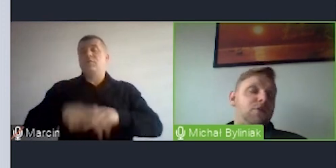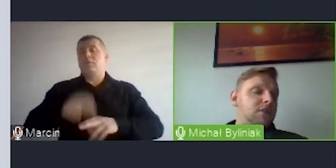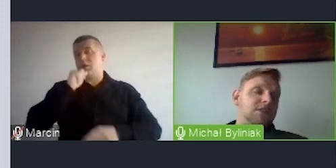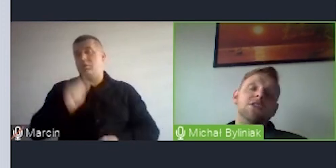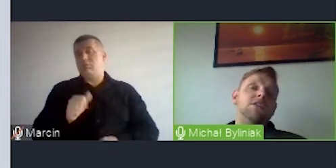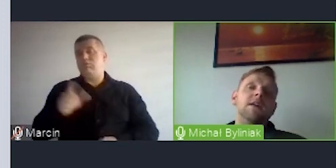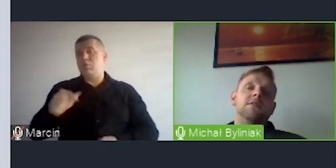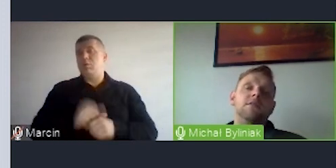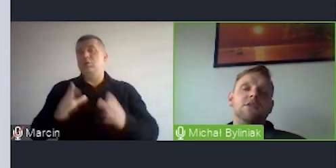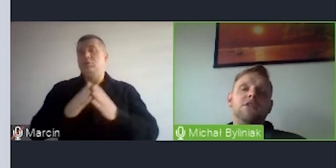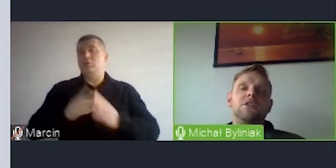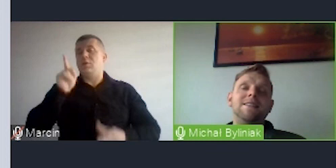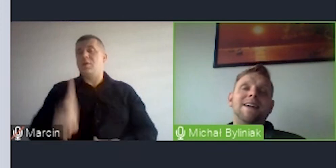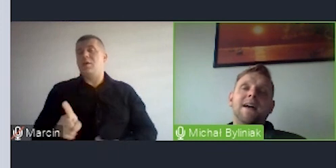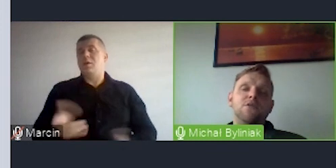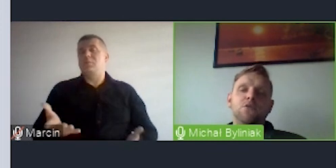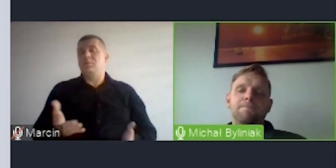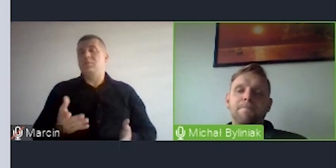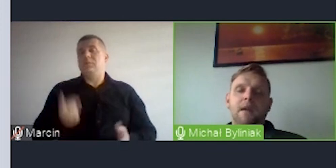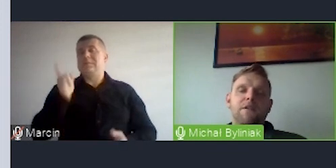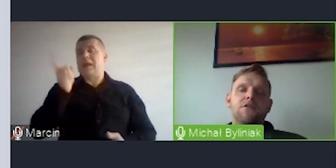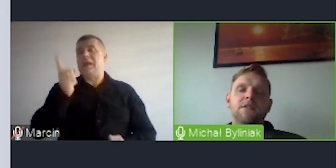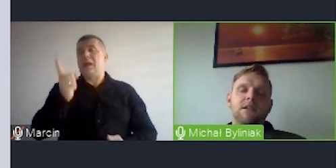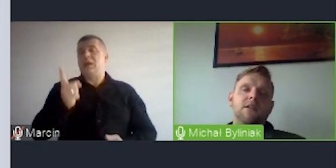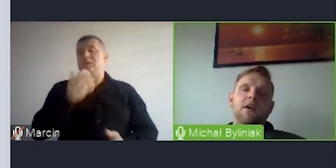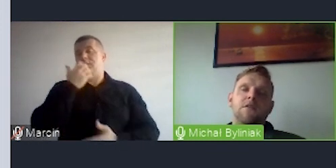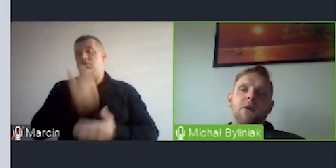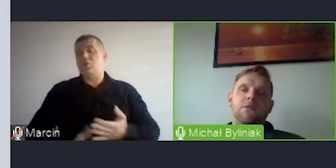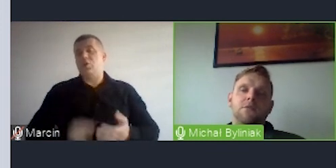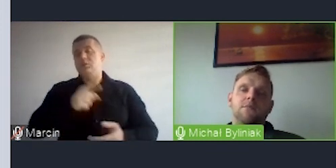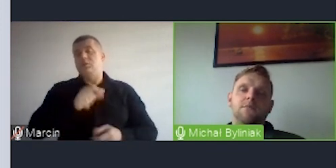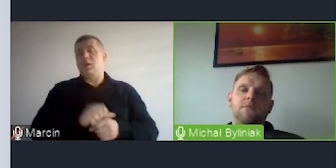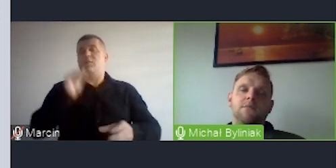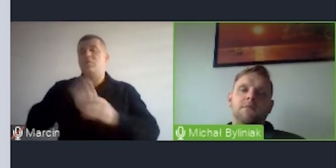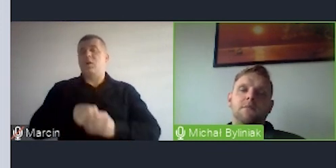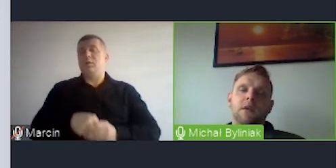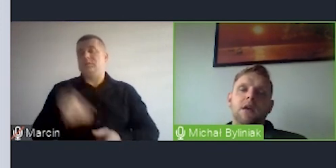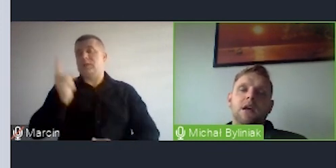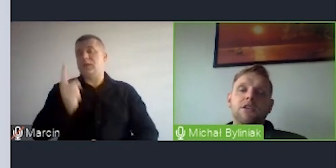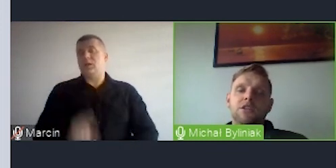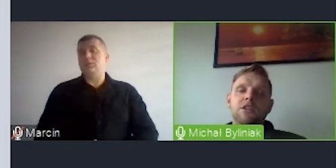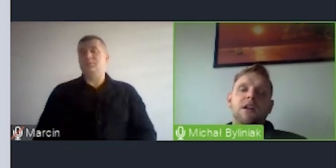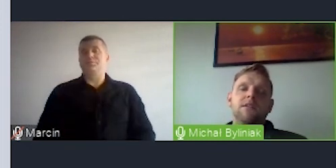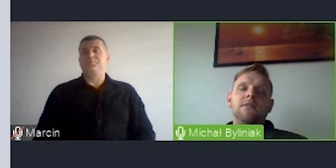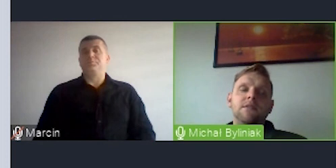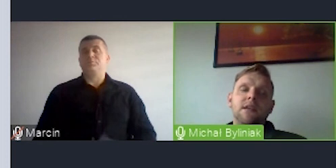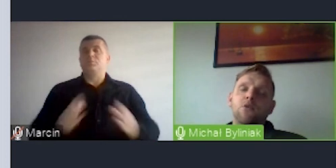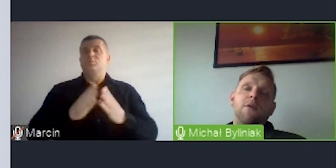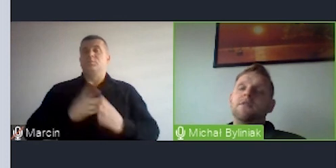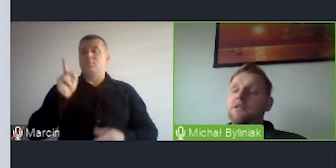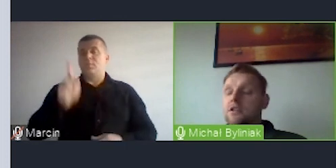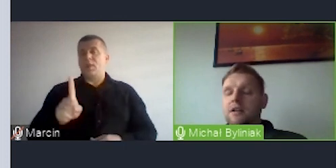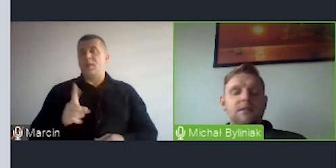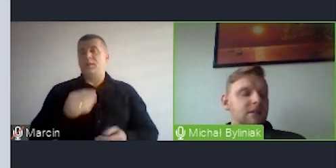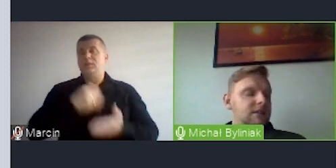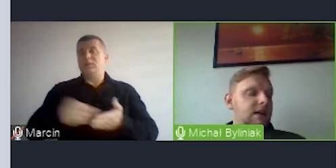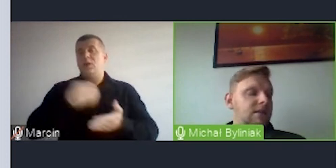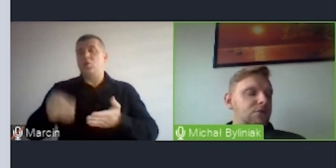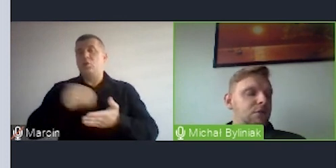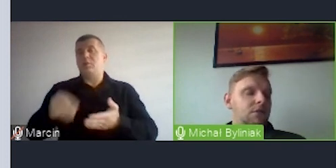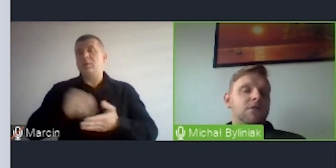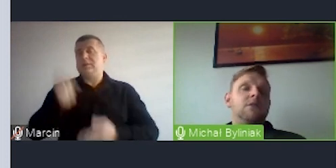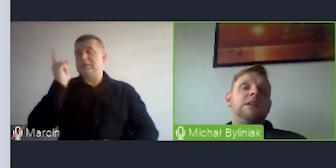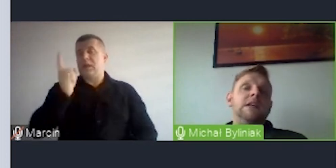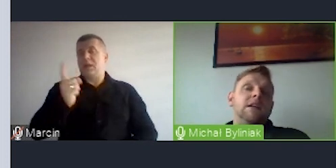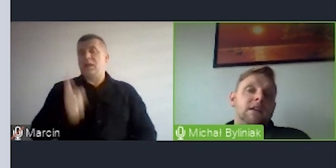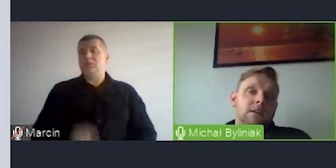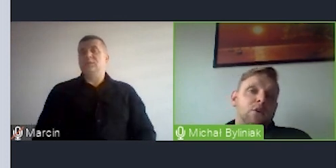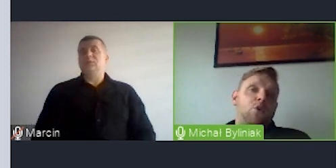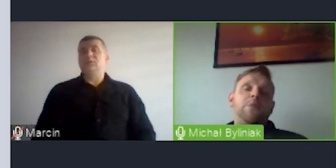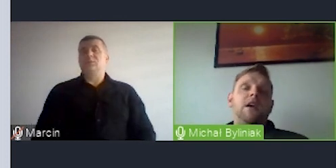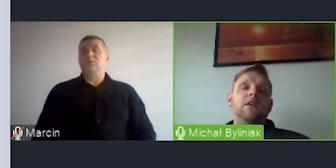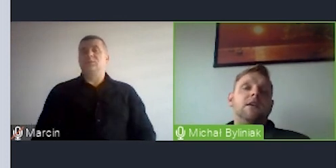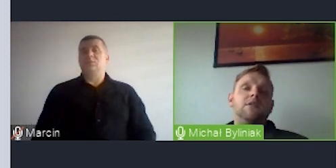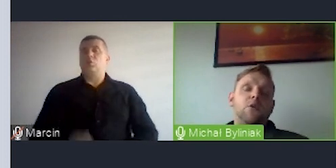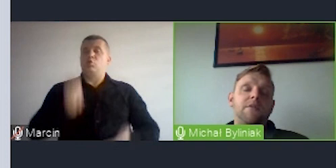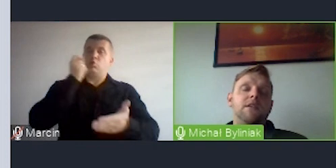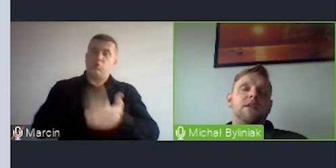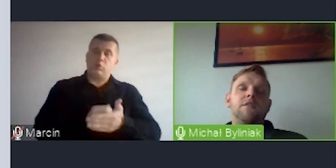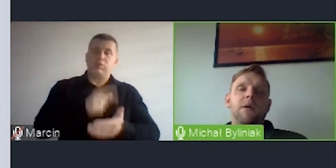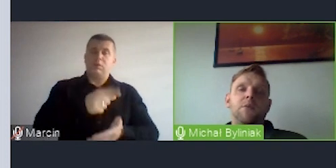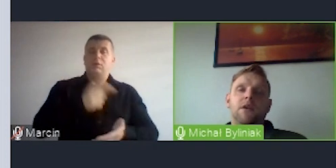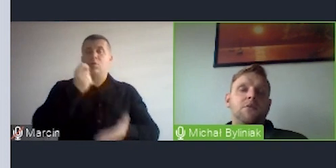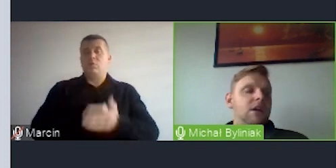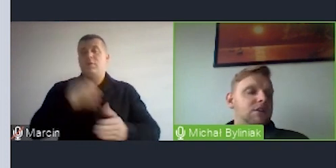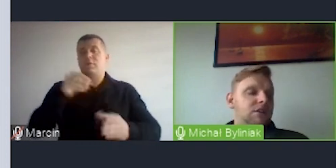Bo to jest 10 lat zakazu wykorzystania tego jako wkładu. I 10 lat zakazu kupienia tego, zakupywania tego w ramach projektu.